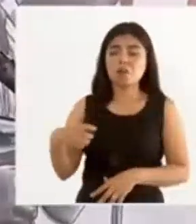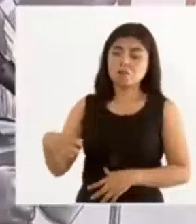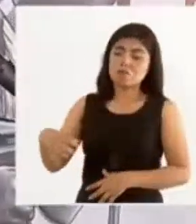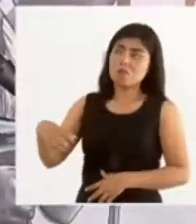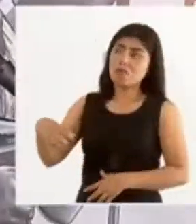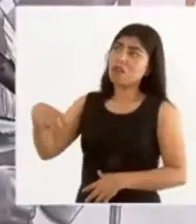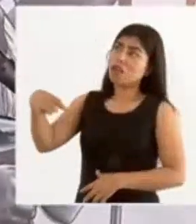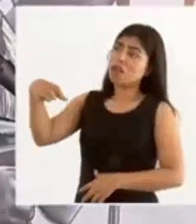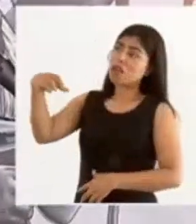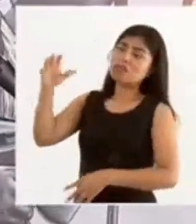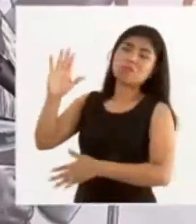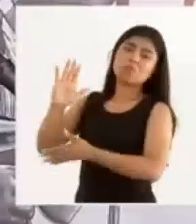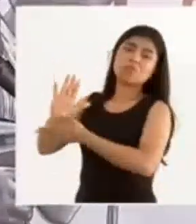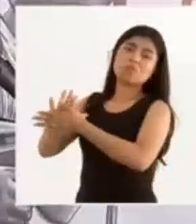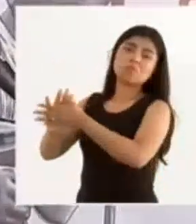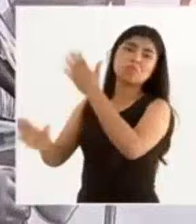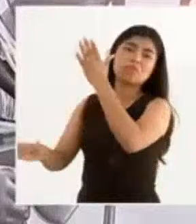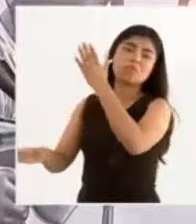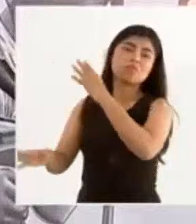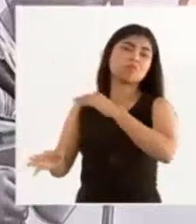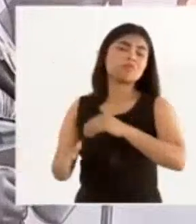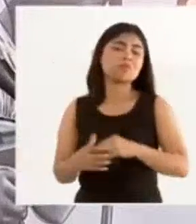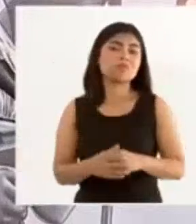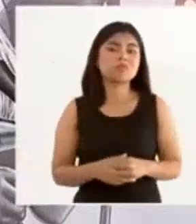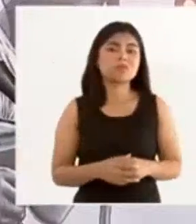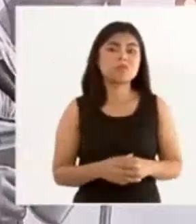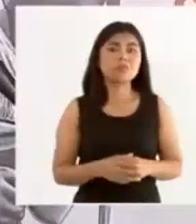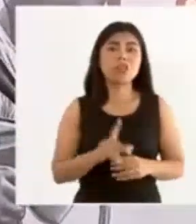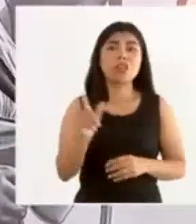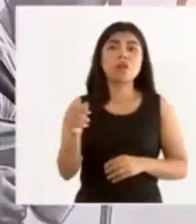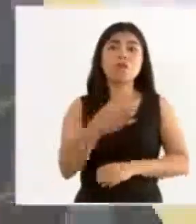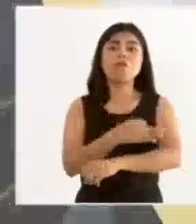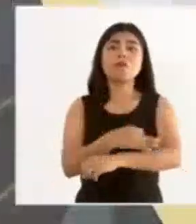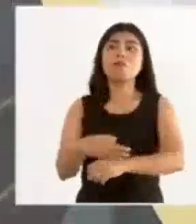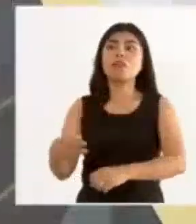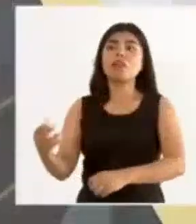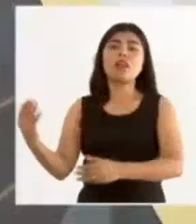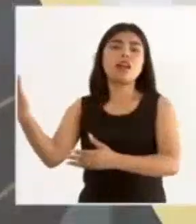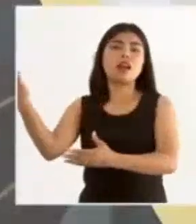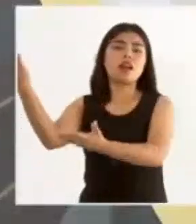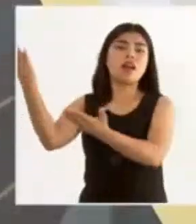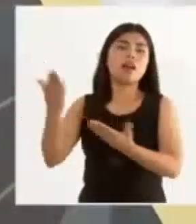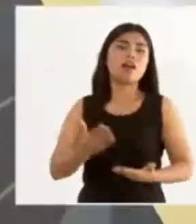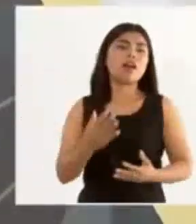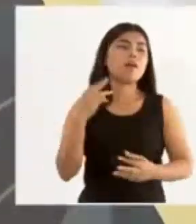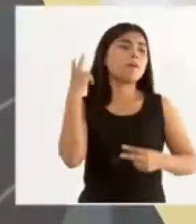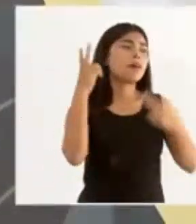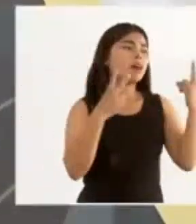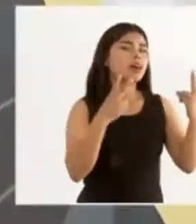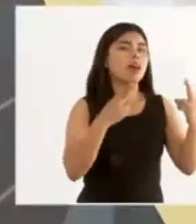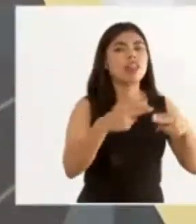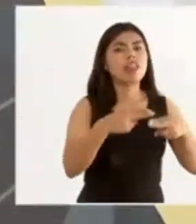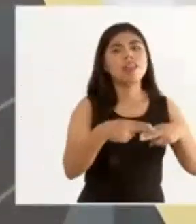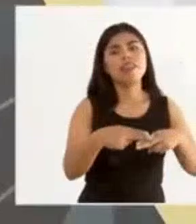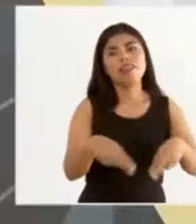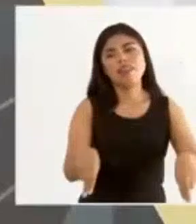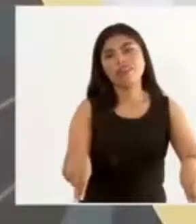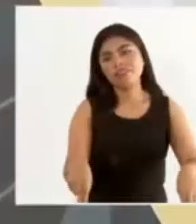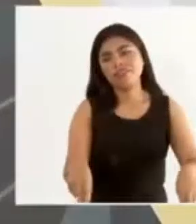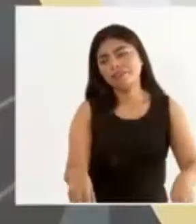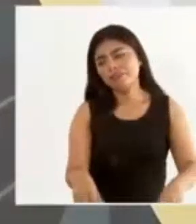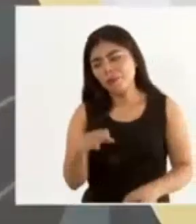ya tienen sus familias. ¿Y ahora quién cuidamos? ¿Quién reconoce ese trabajo?